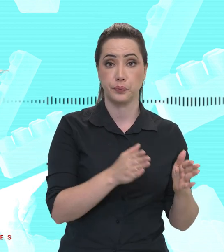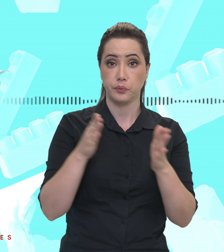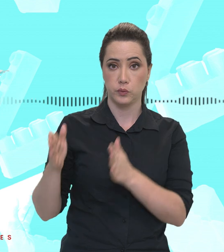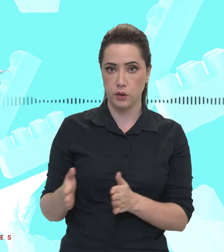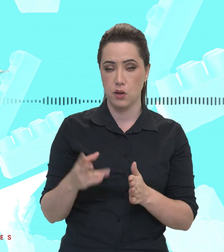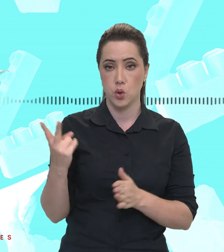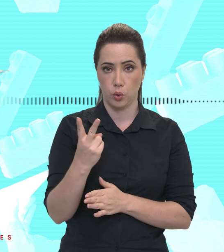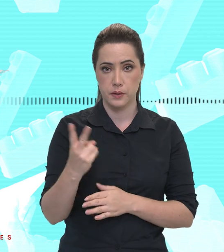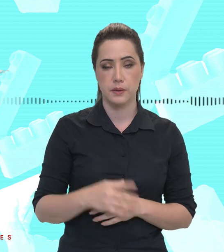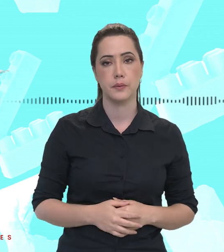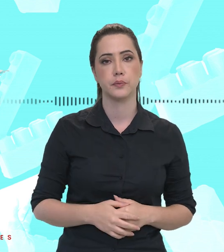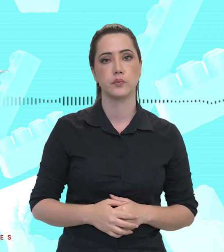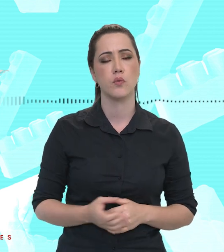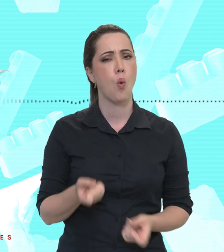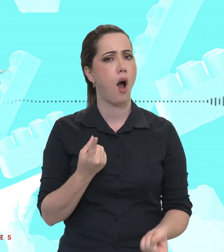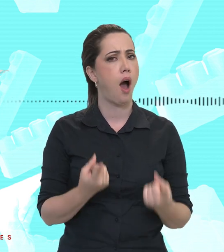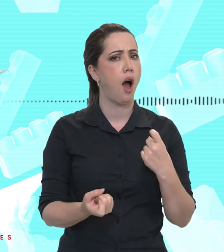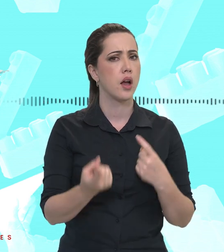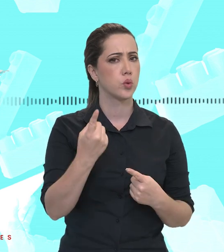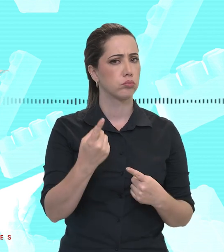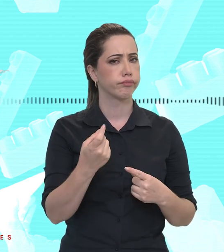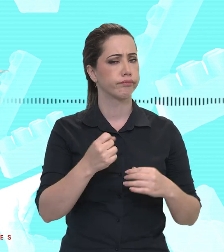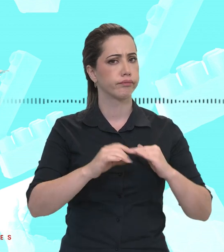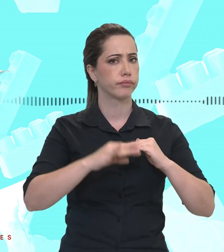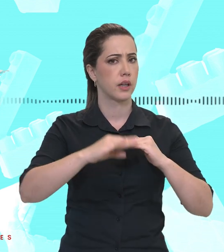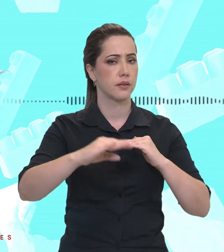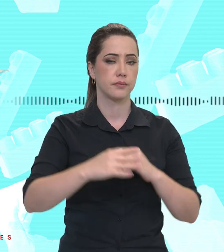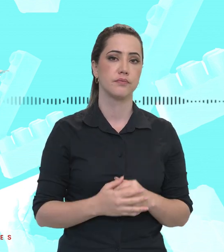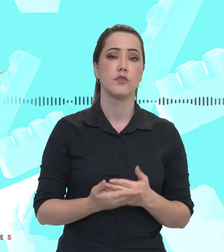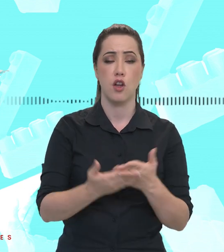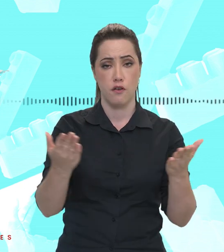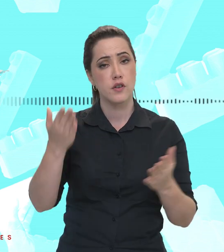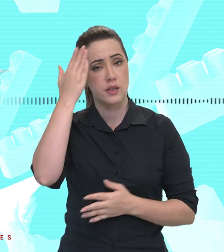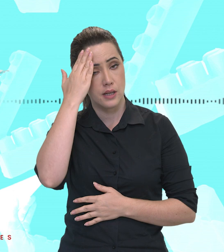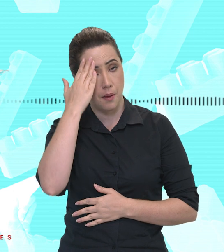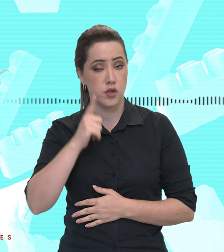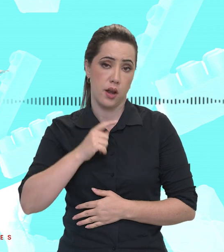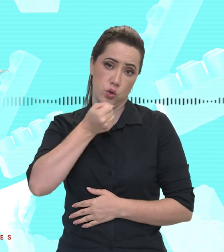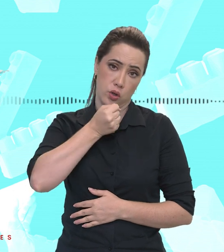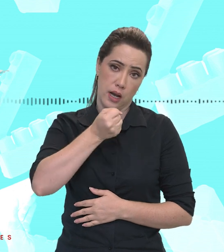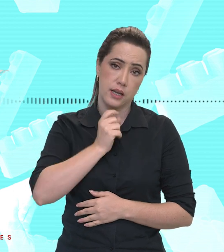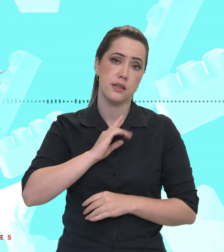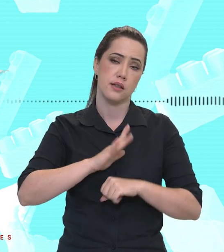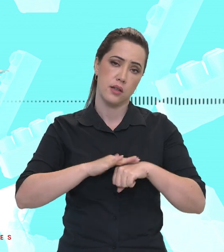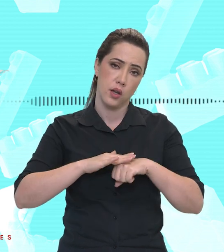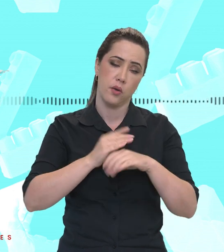[Leyberson] Neurodivergentes, parte 2: um raro nada típico. [Patrícia] Nesta temporada, já não é mais spoiler que eu sou uma jornalista com doença rara.